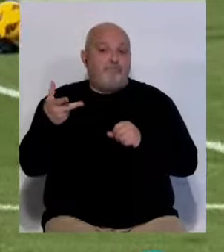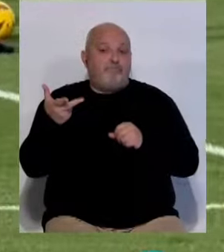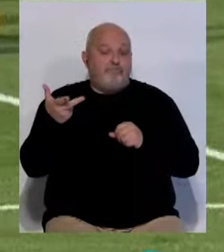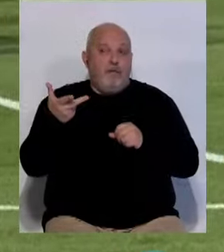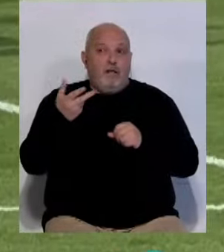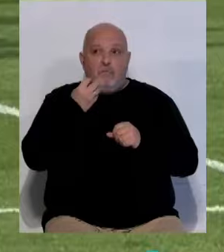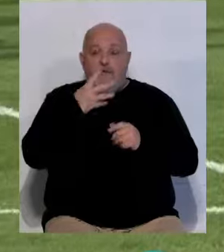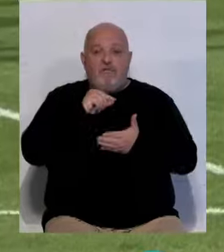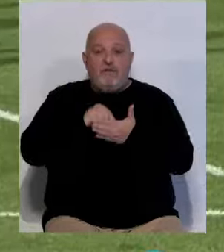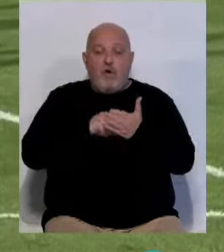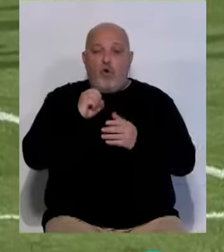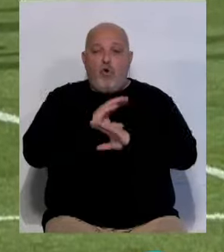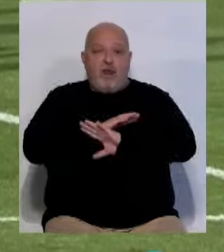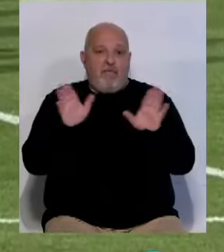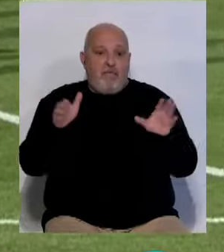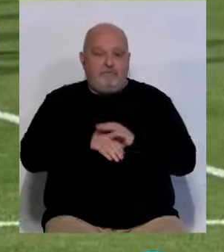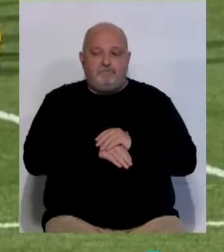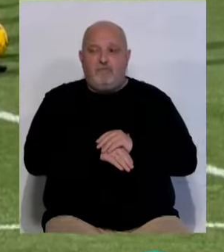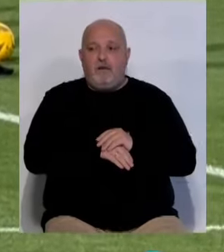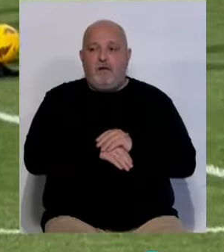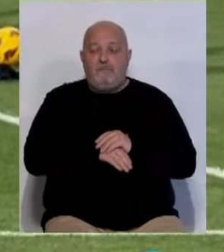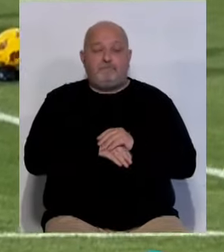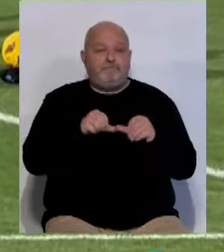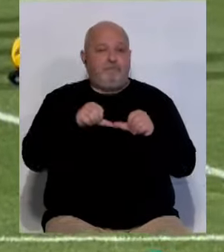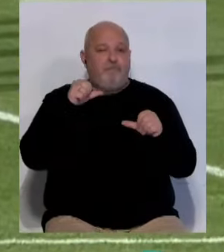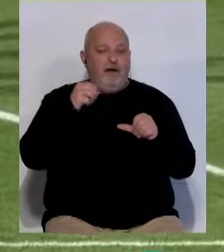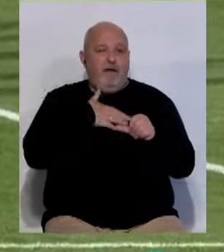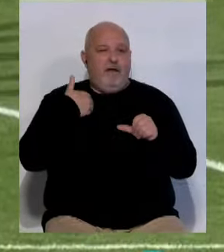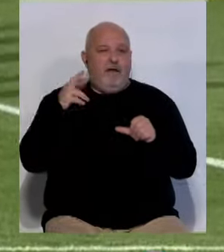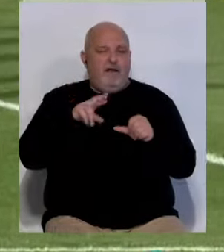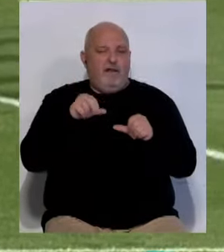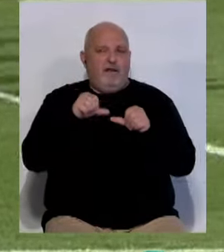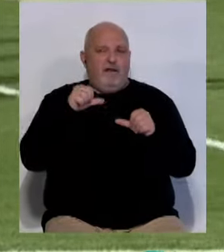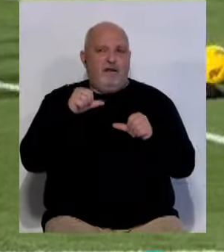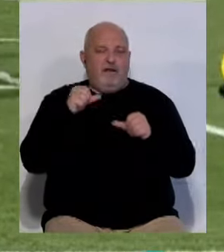buenos fichajes o no han sido buenos fich manera como como vengo queriendo recuperar a eso un poco